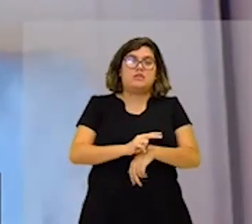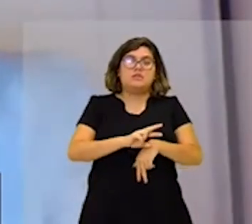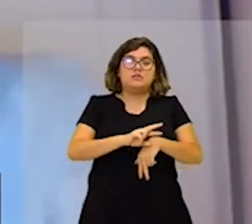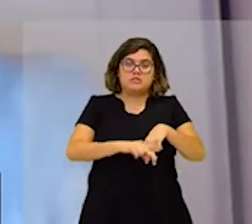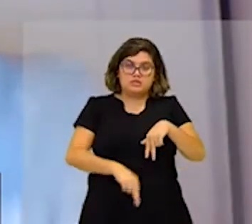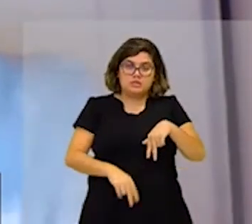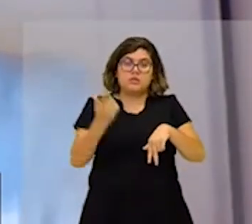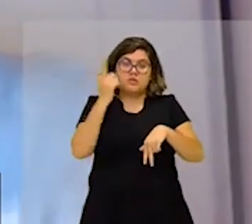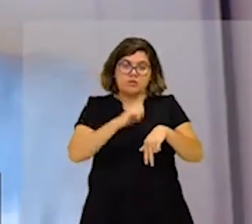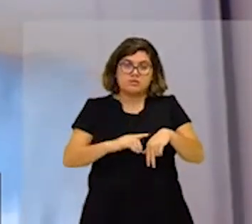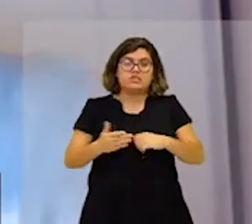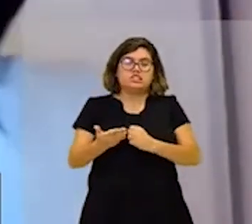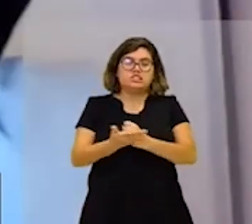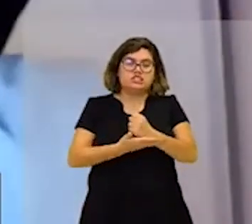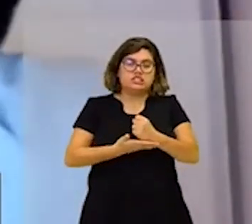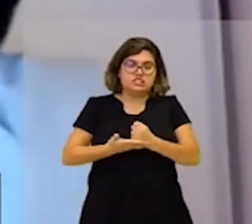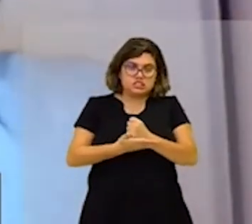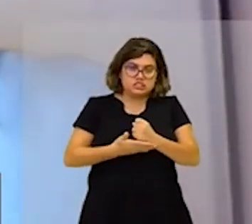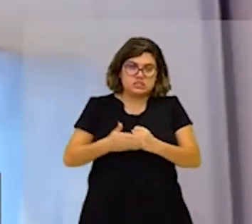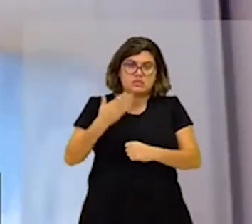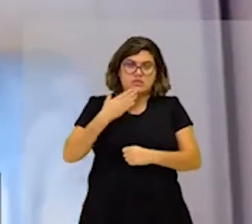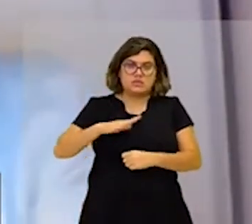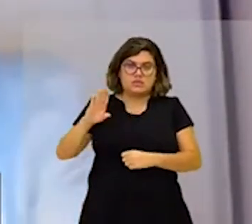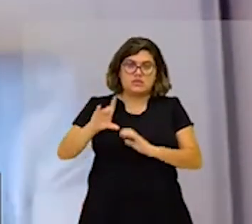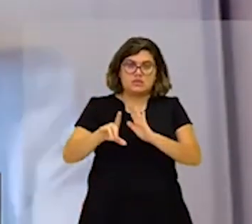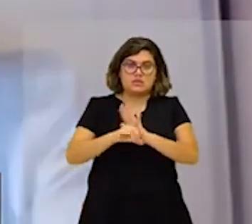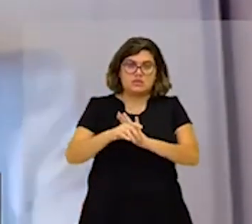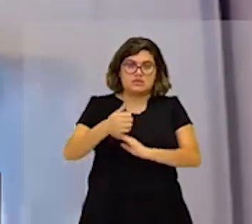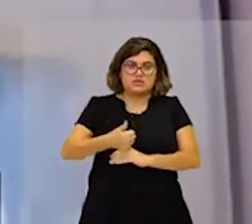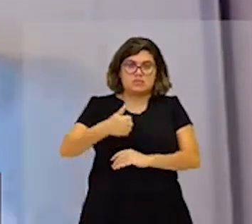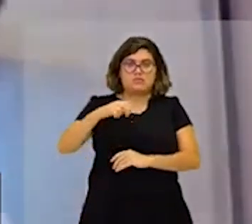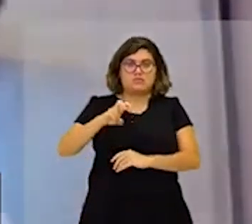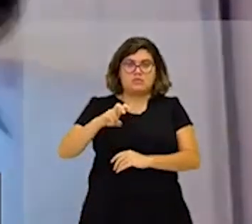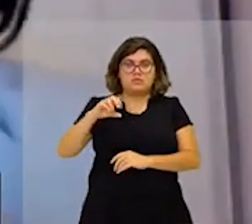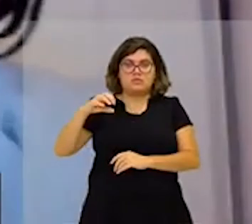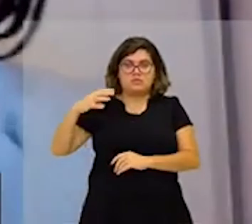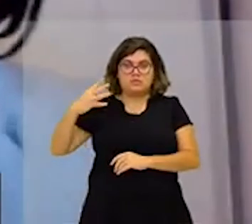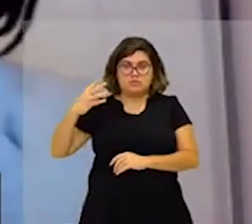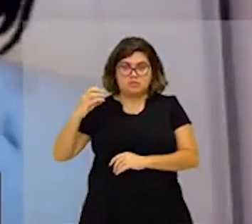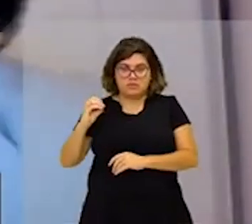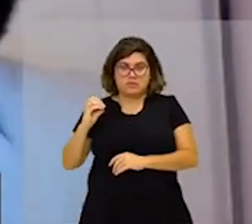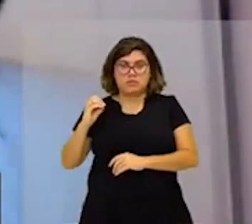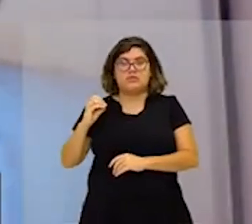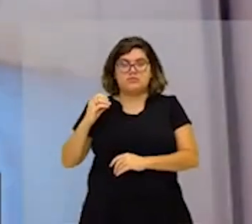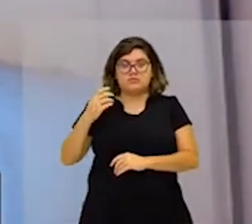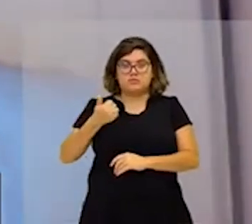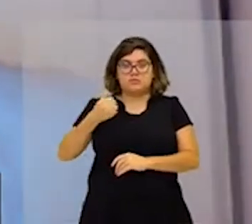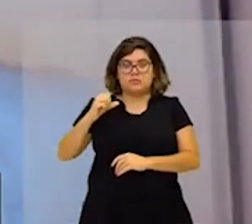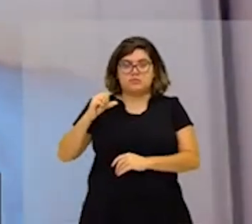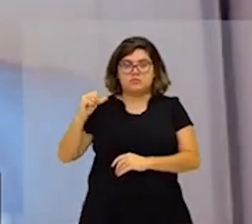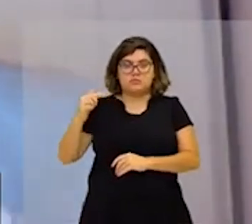femininas a lei 9504/1997 grande problema que a gente enxerga aí é que no Brasil num país